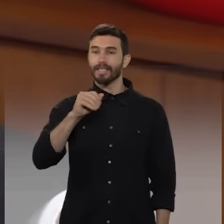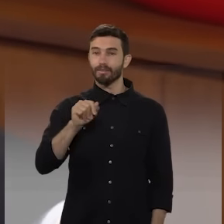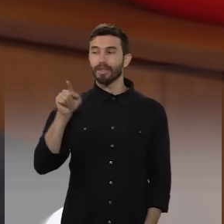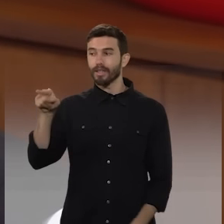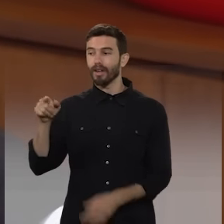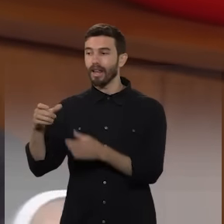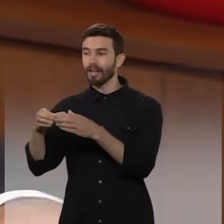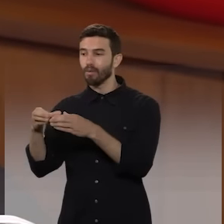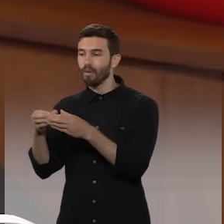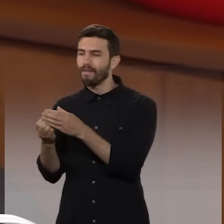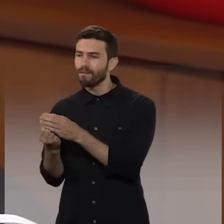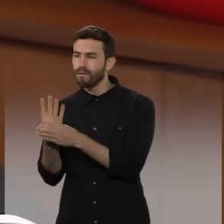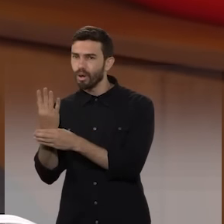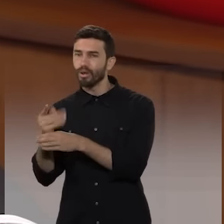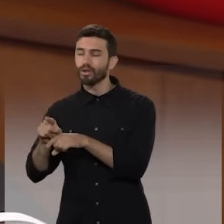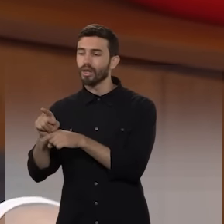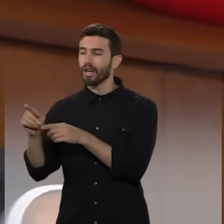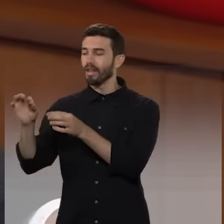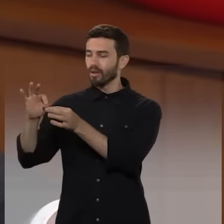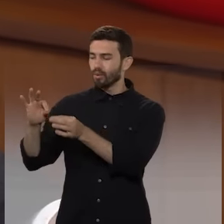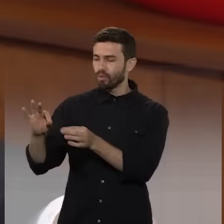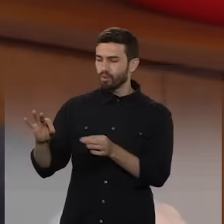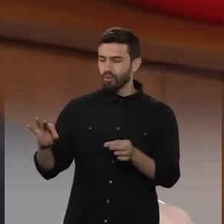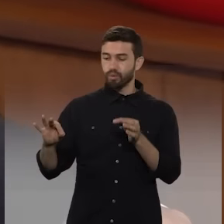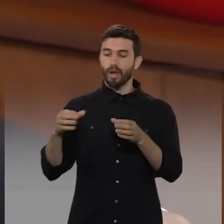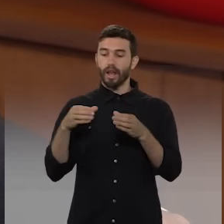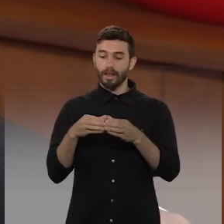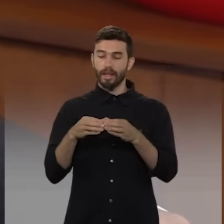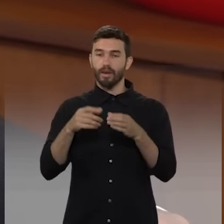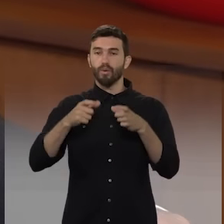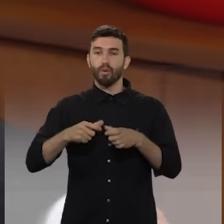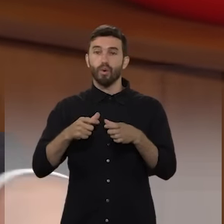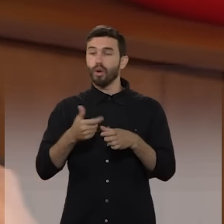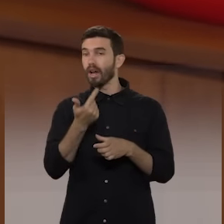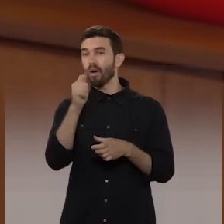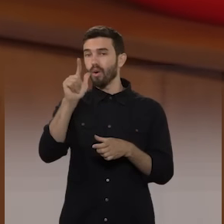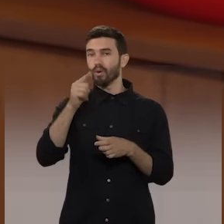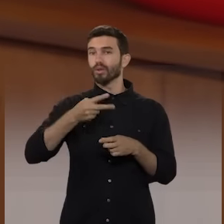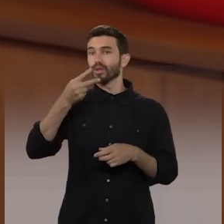seja uma hidrelétrica, seja uma geração eólica, uma geração solar, até uma subestação,